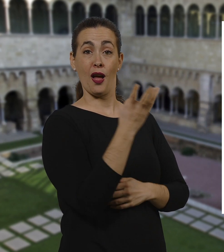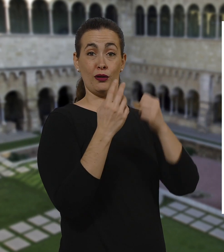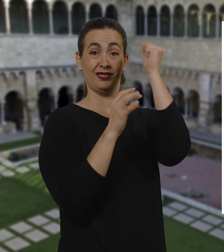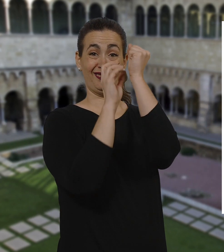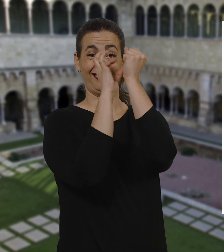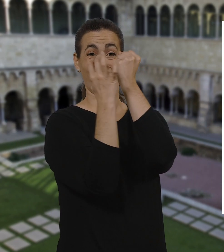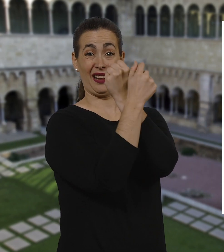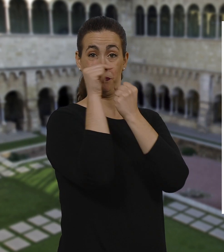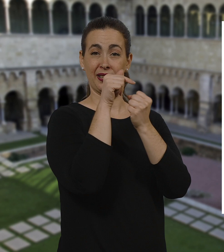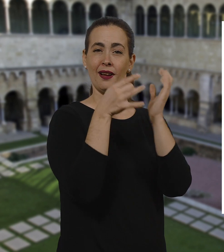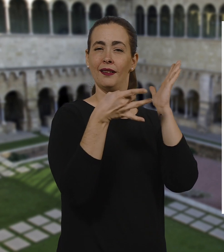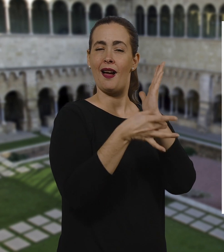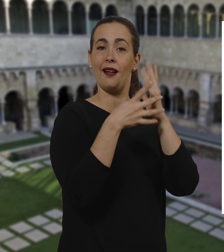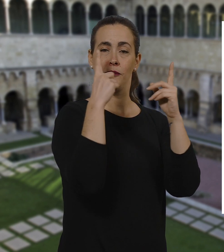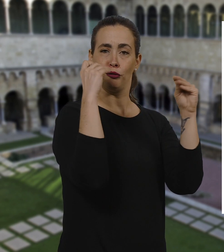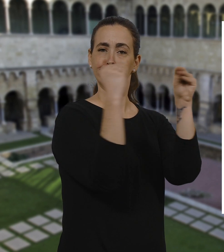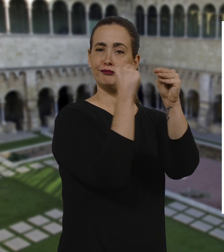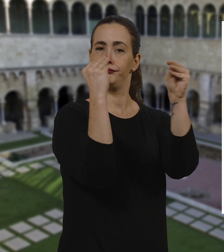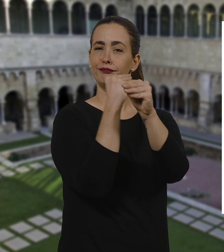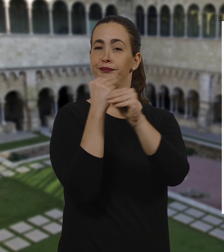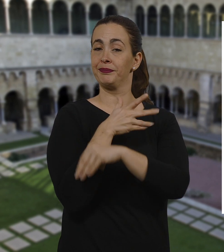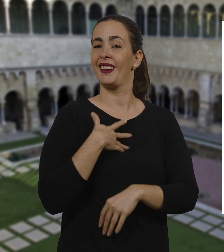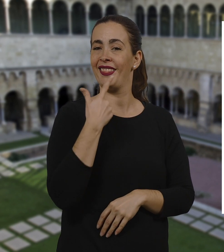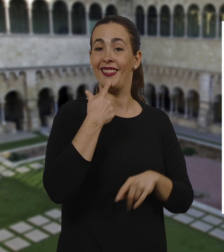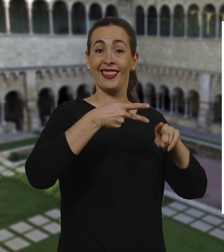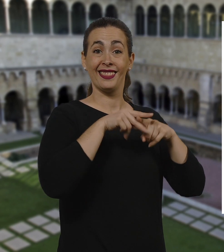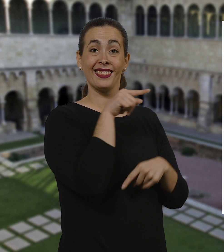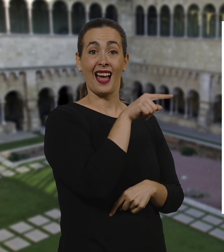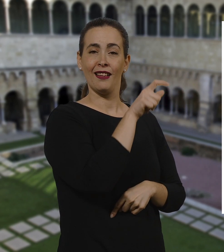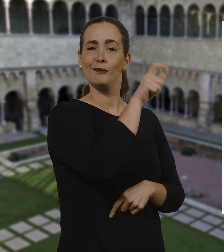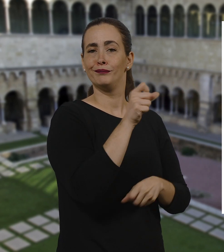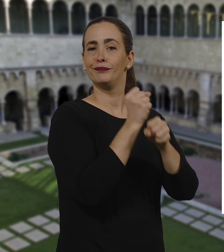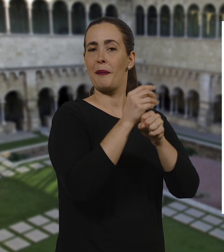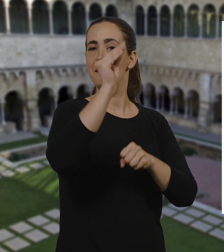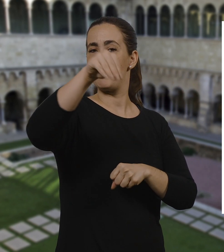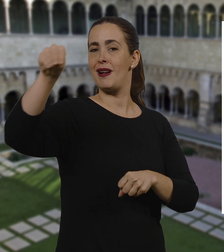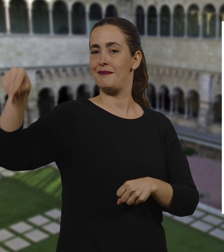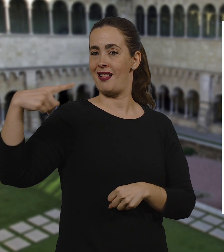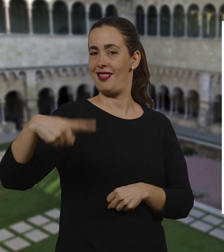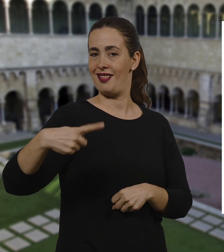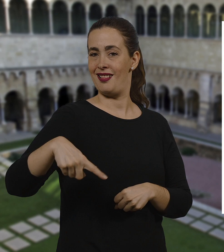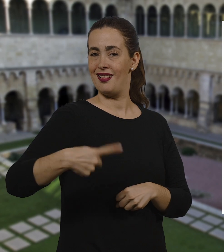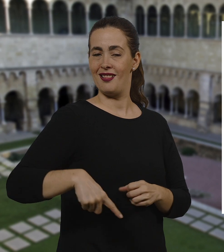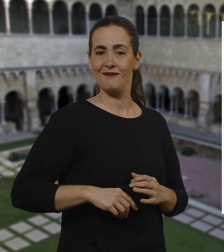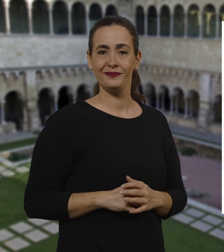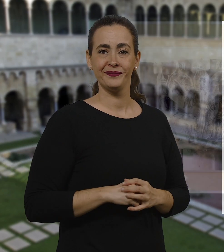La qualitat desigual d’alguns capitells evidencia que dirigeix un taller en el que hi treballen altres escultors.